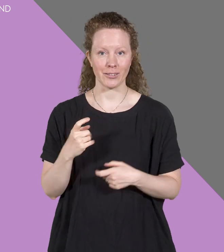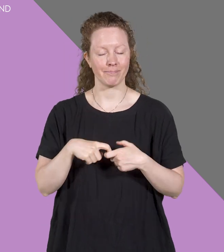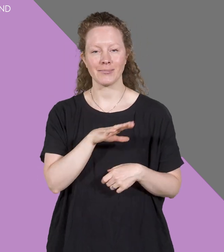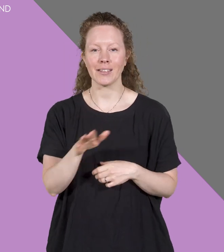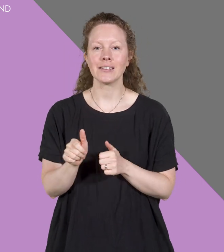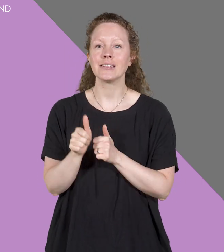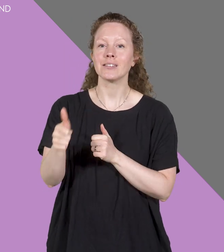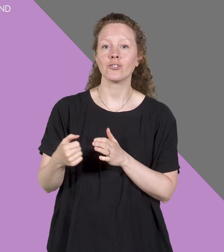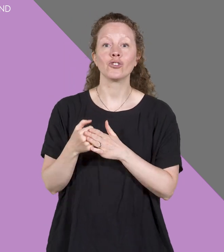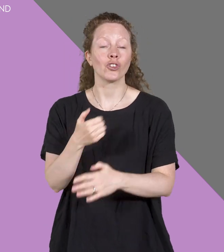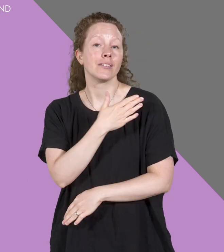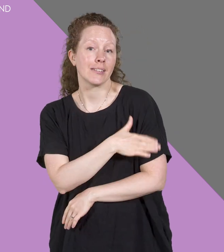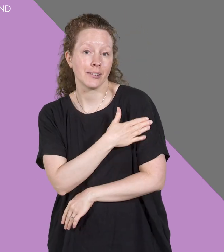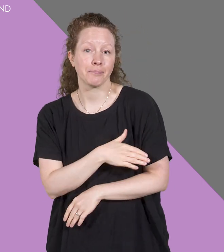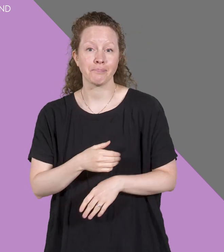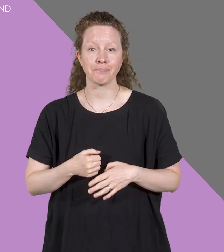”Digitukiteko - en gärning i digistöd” 2023.